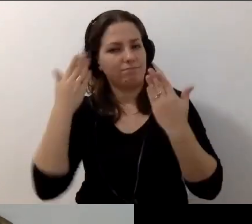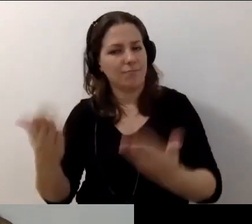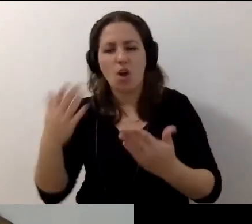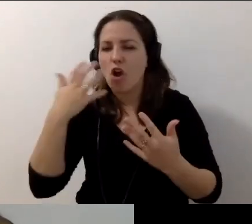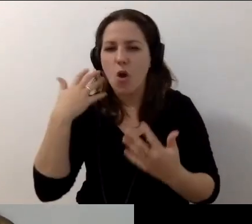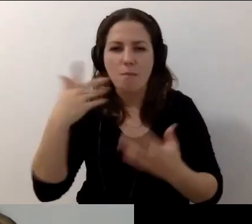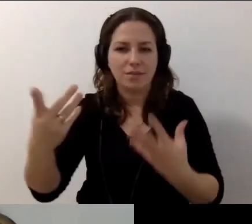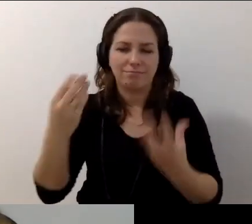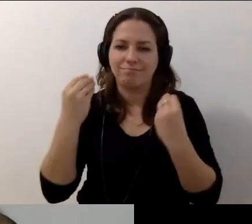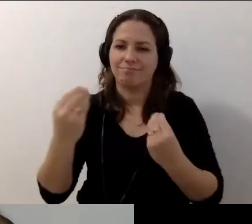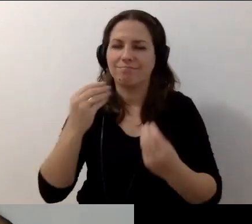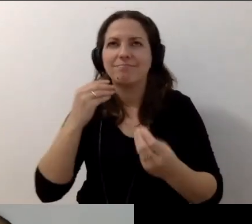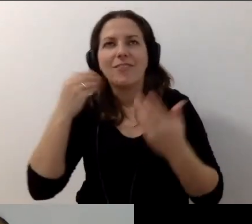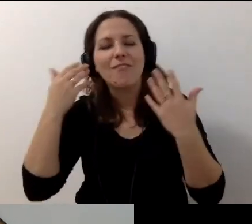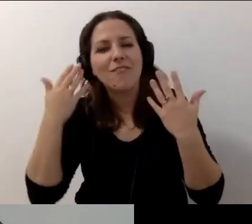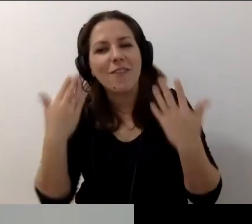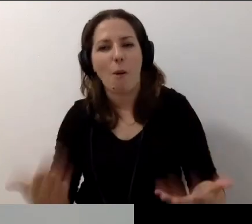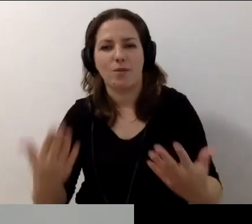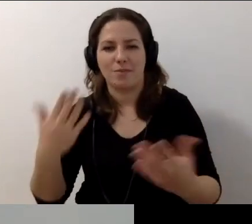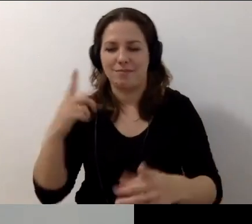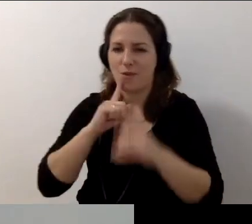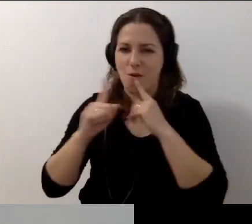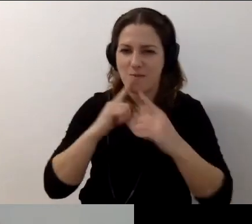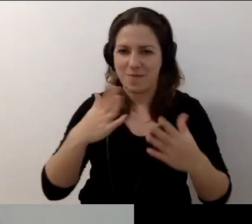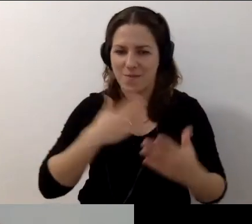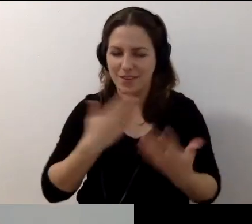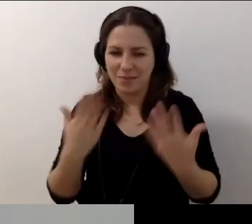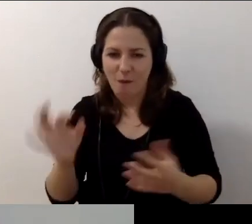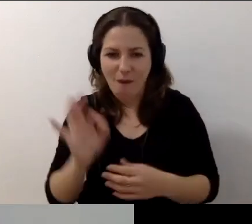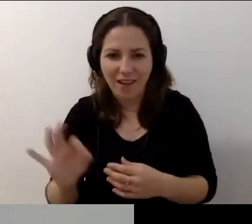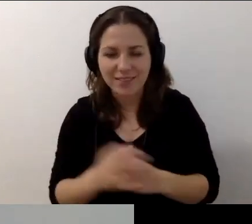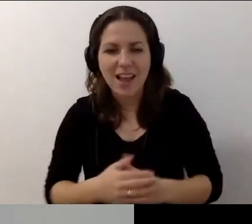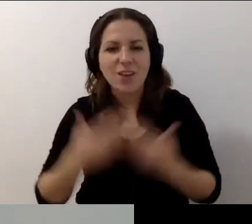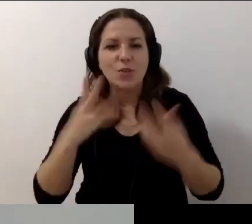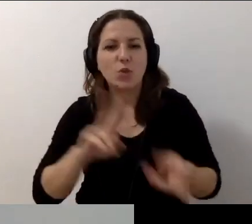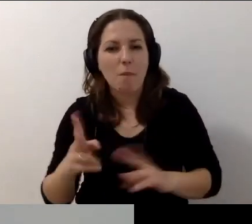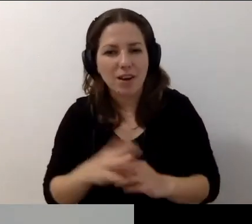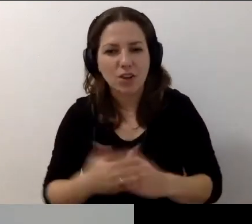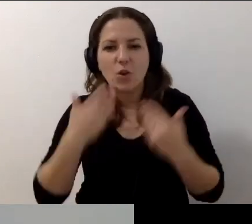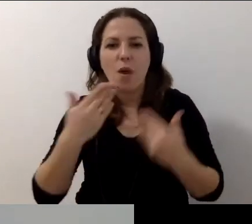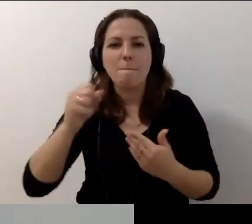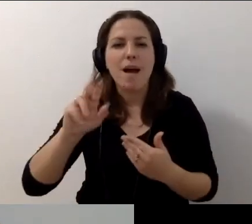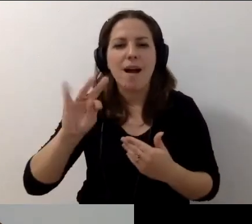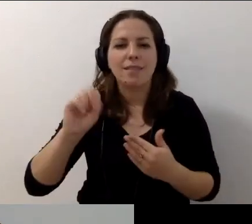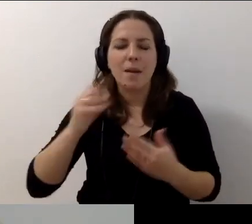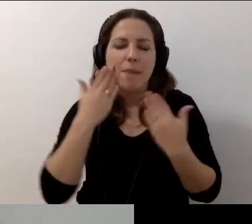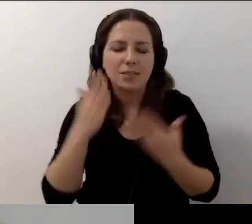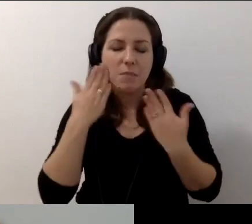Wreszcie mieliśmy okazję porozmawiać. Dziękuję cudownym tłumaczkom. Dziękuję ci, Marta. Dziękuję napisowcom.